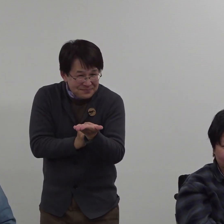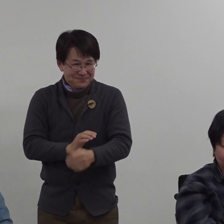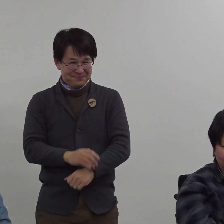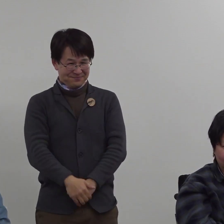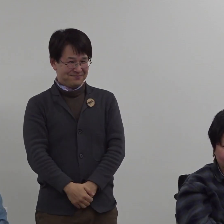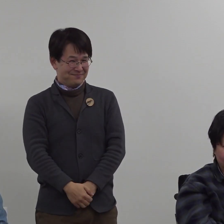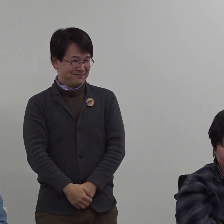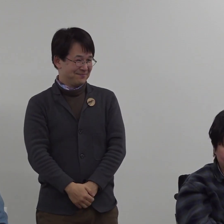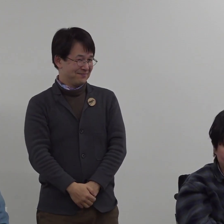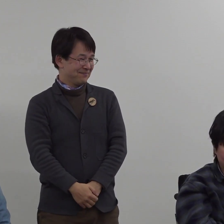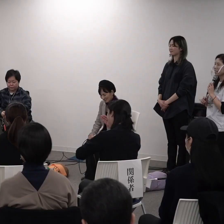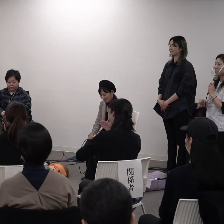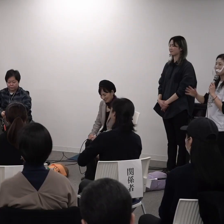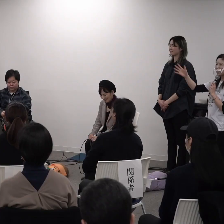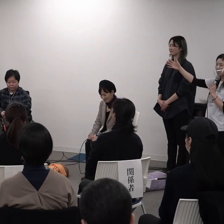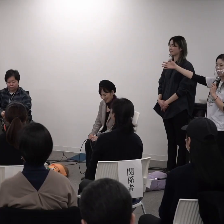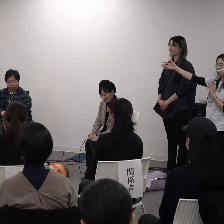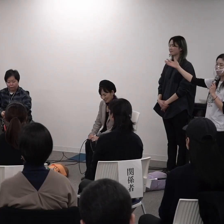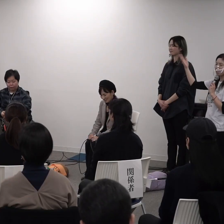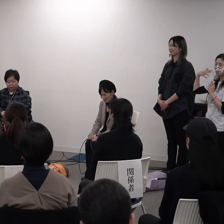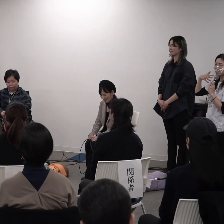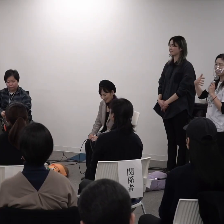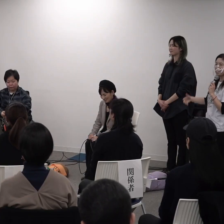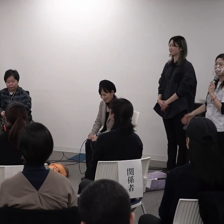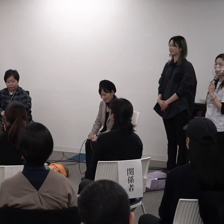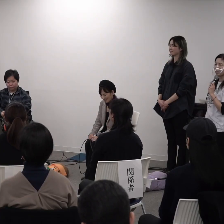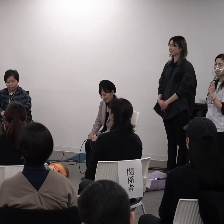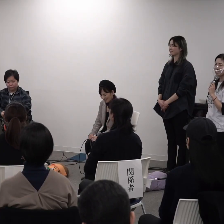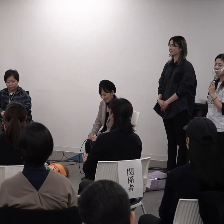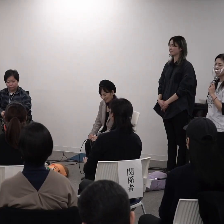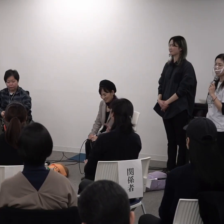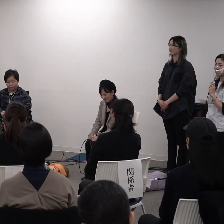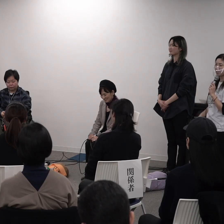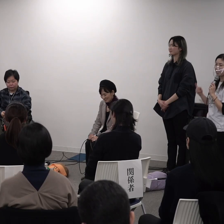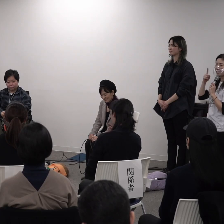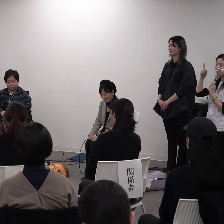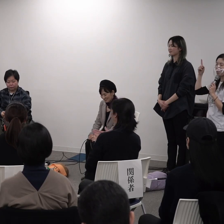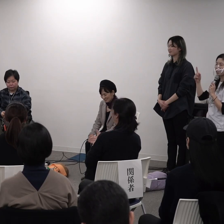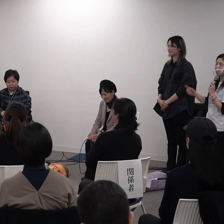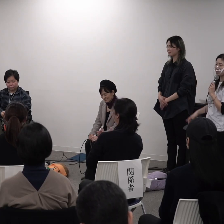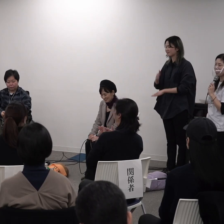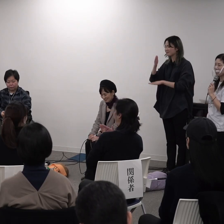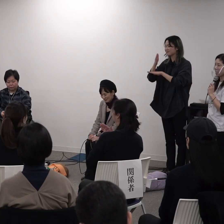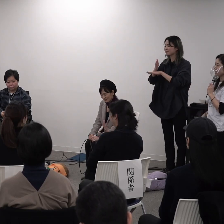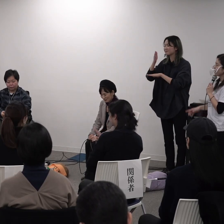橋爪）ありがとうございます そして 今また私にヒントを出してくださったので1個思い出しました